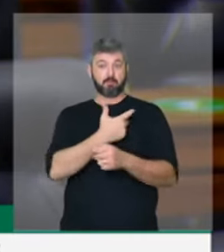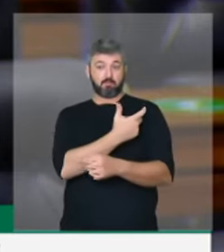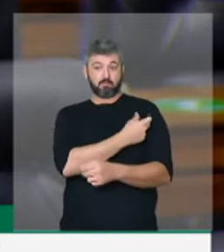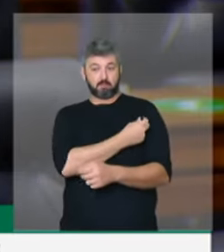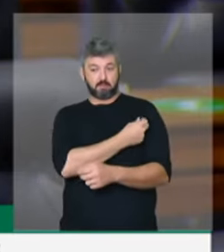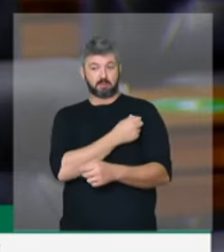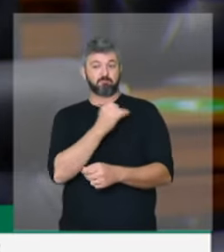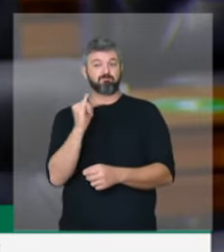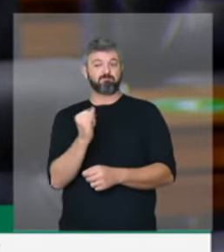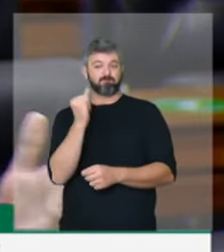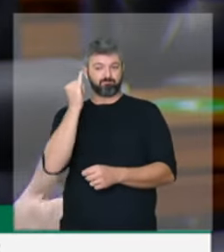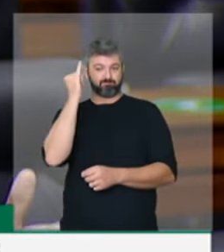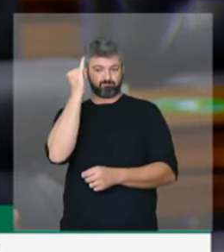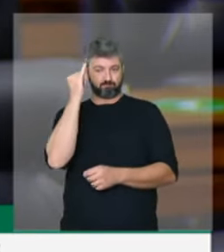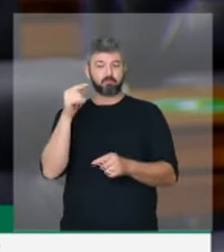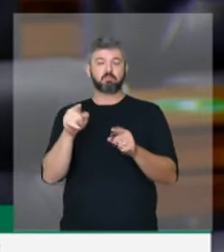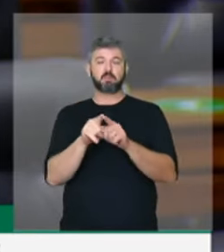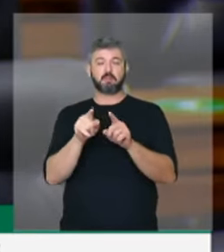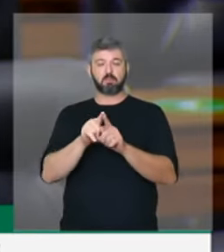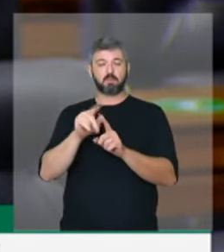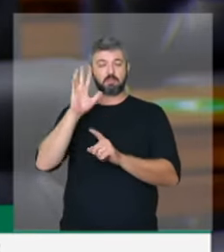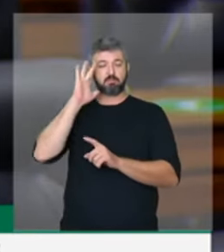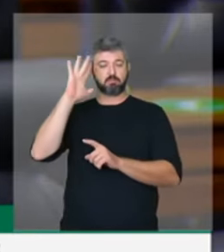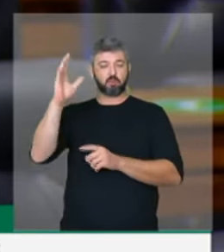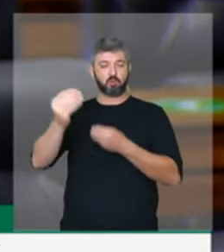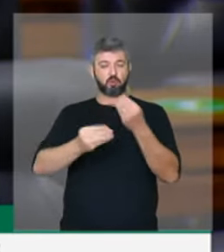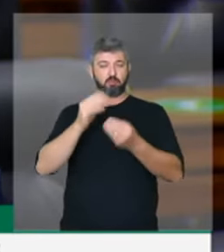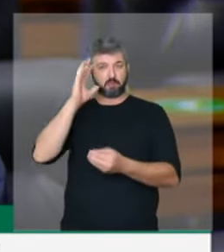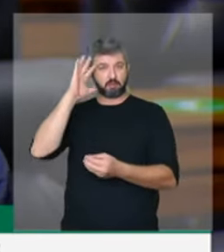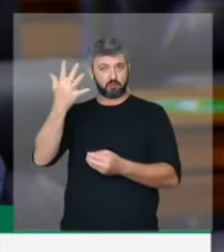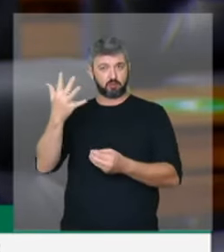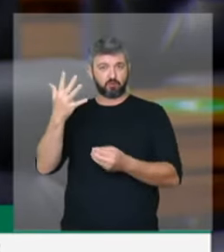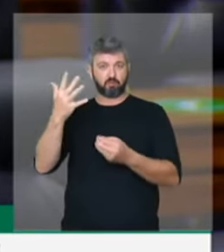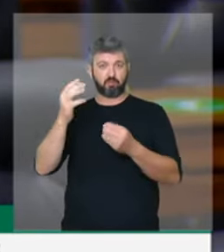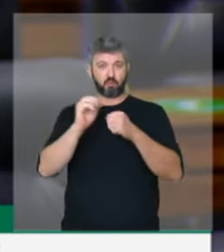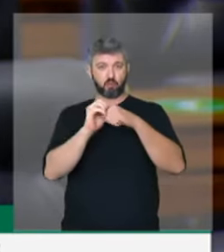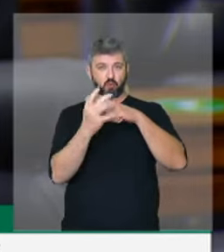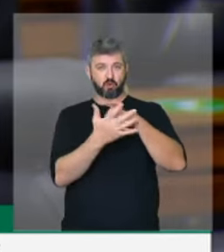TÚNEL PARA SUPERARMOS ESSA PANDEMIA É IMPORTANTE CUIDAR DOS QUE HOJE JÁ SE ENCONTRAM ENFERMOS. EU DISSE,